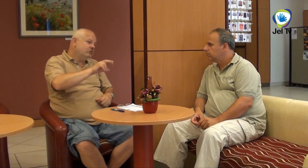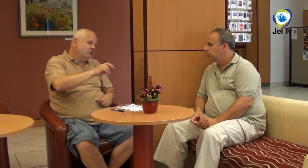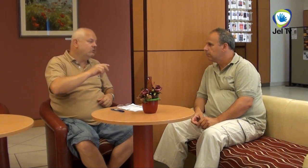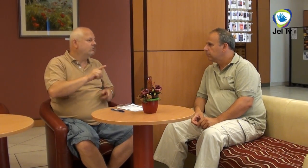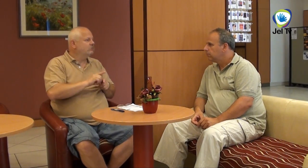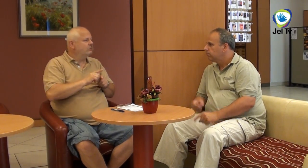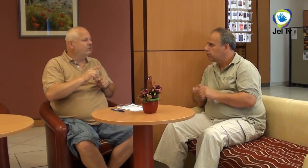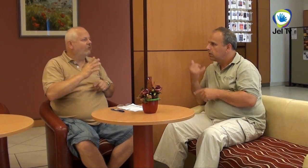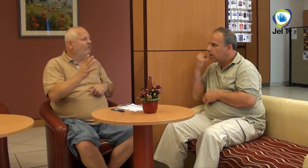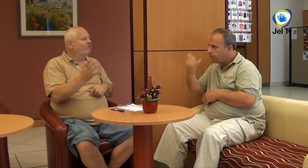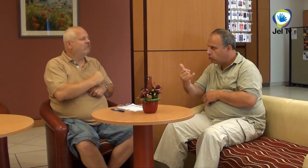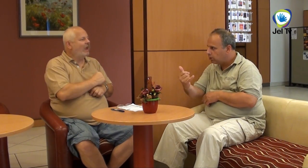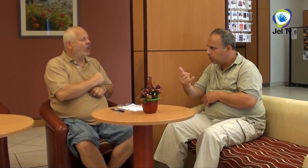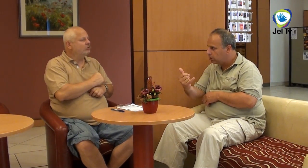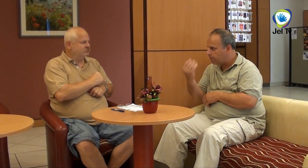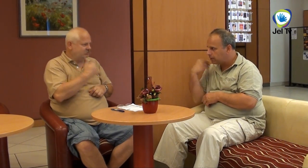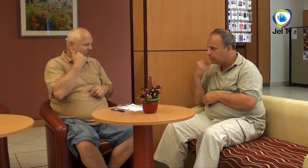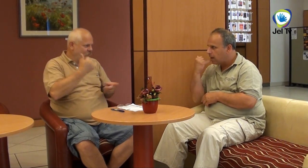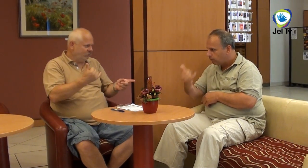Soha nem válaszolnak. - Telefonon? - Igen, telefonon.